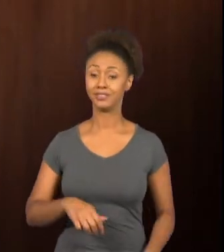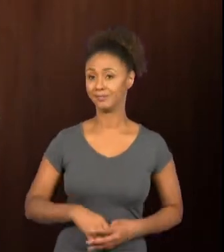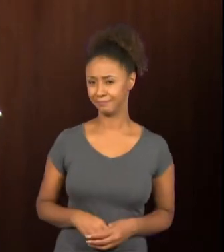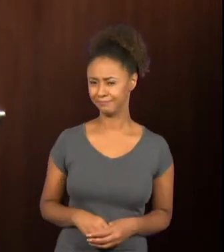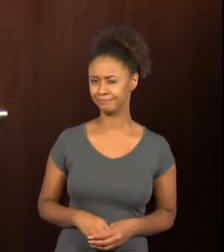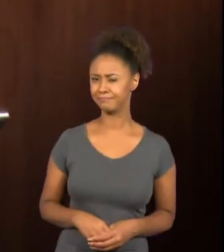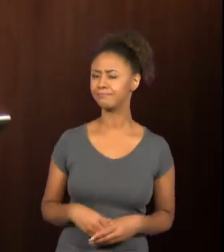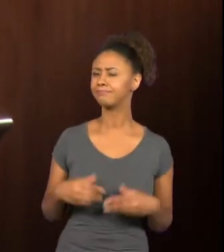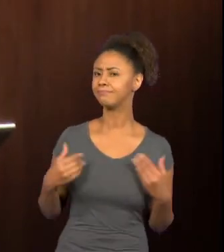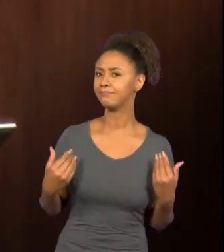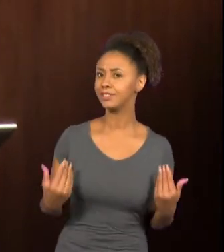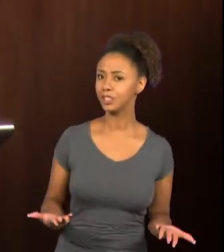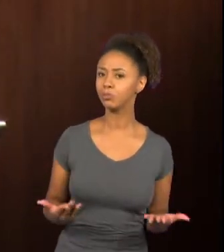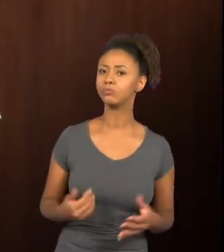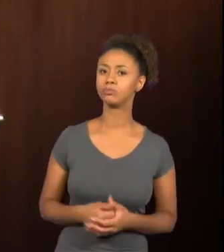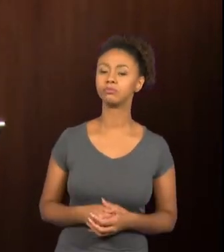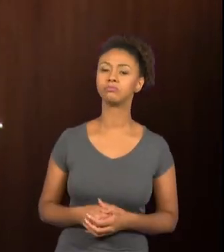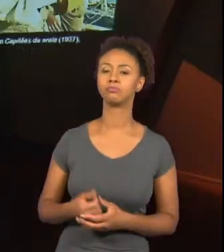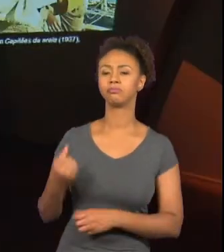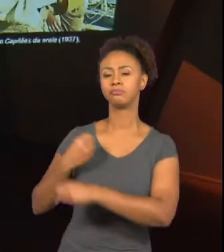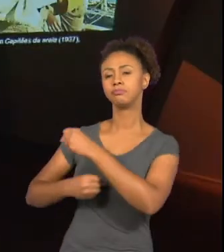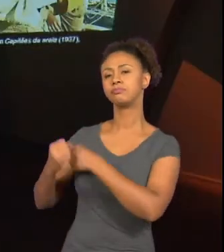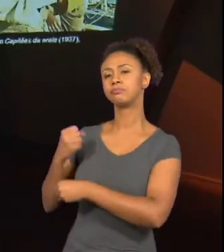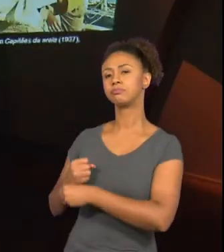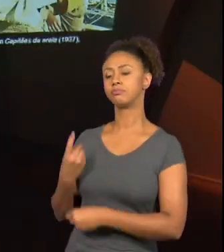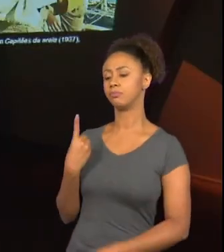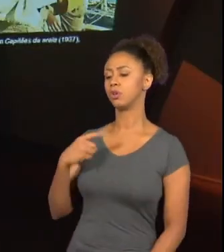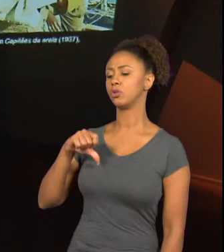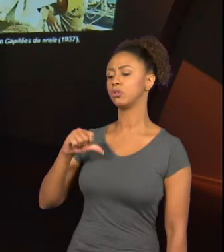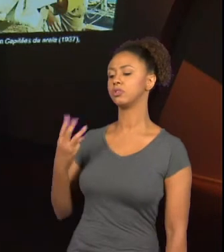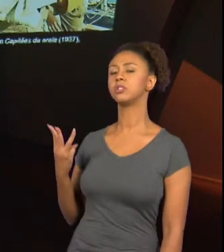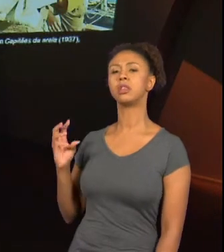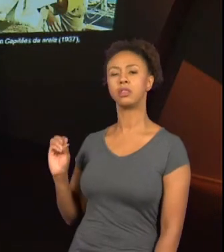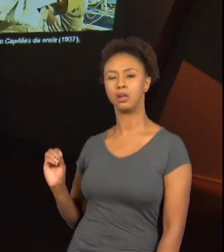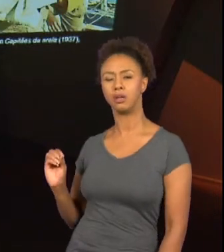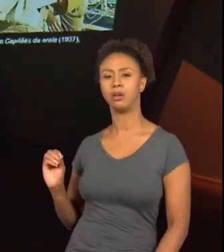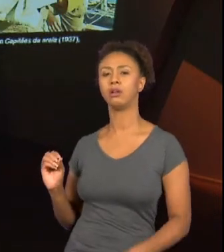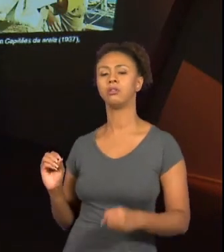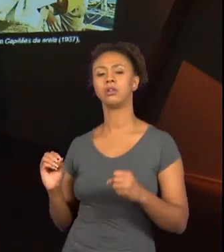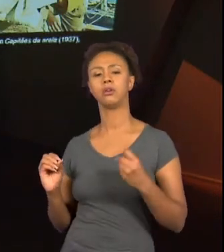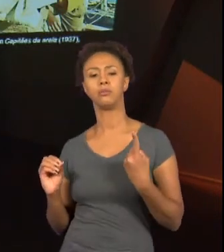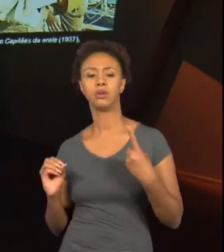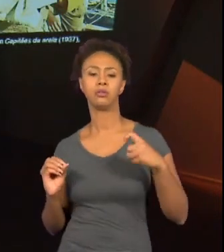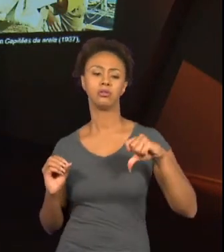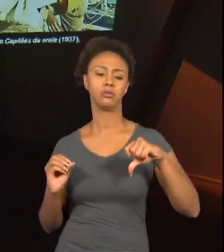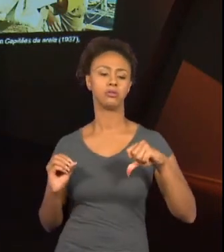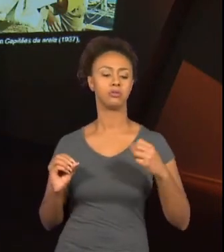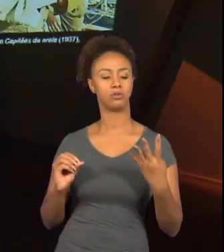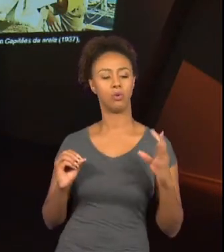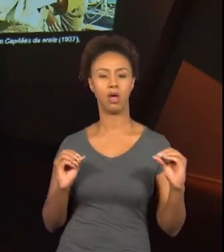MODERNISTA DE 1930, 1940 TEVE UMA INCLINAÇÃO